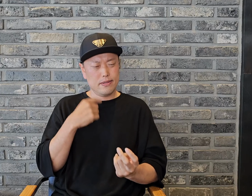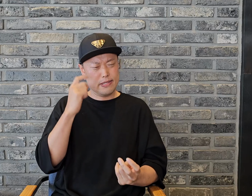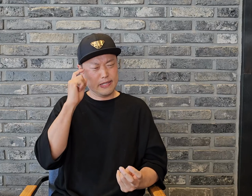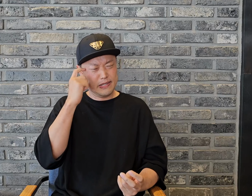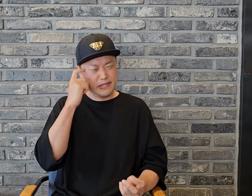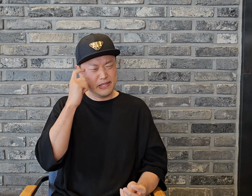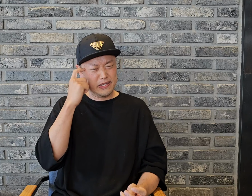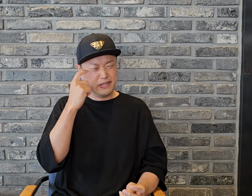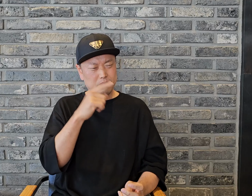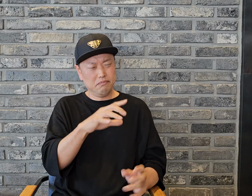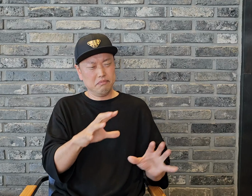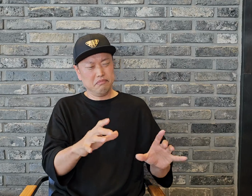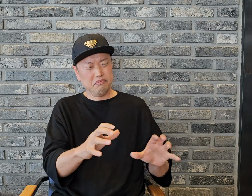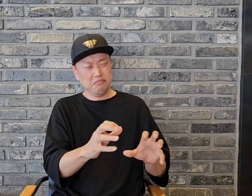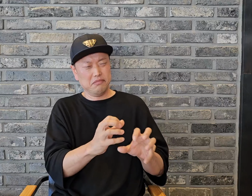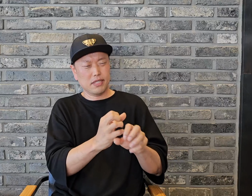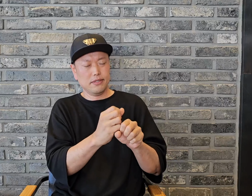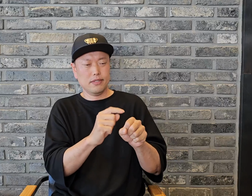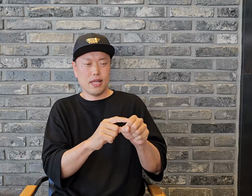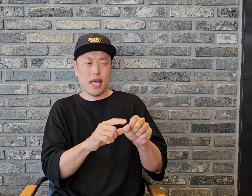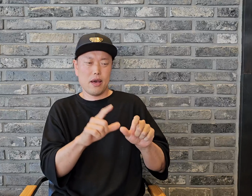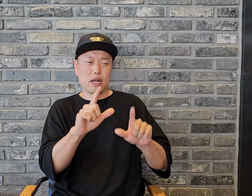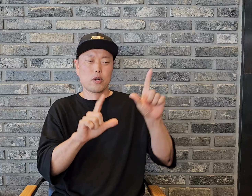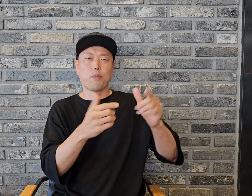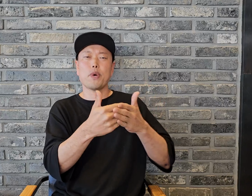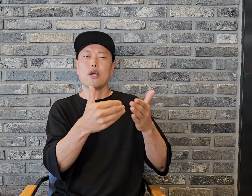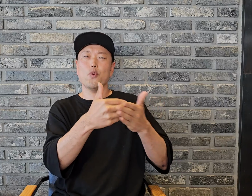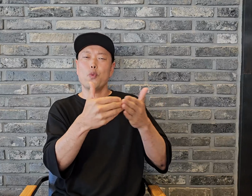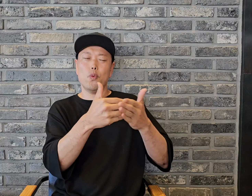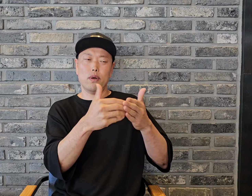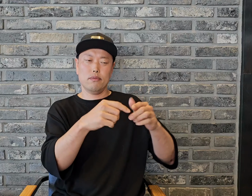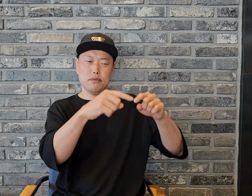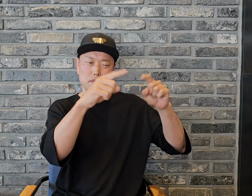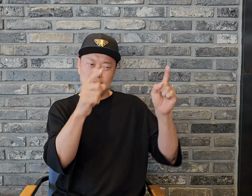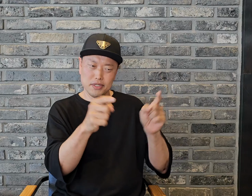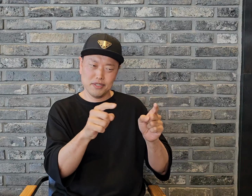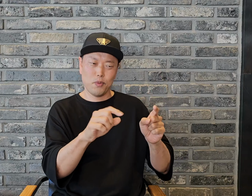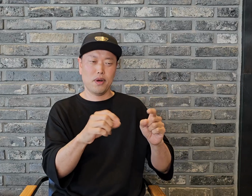que no tienen buenos conocimientos de coreano. Incluso cuando se hace arte, si dices corazón,